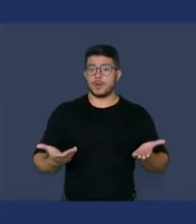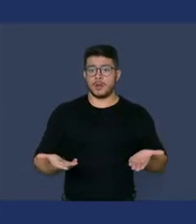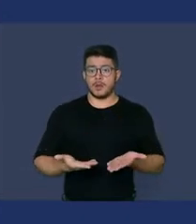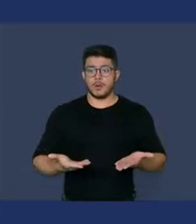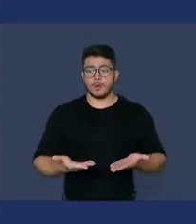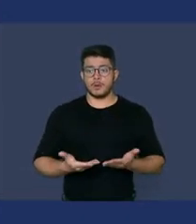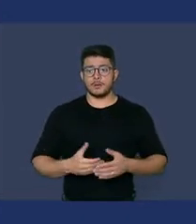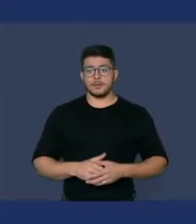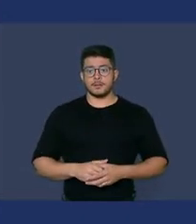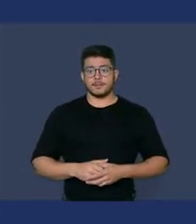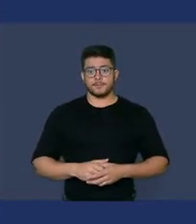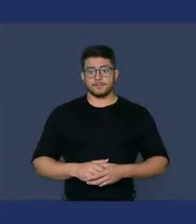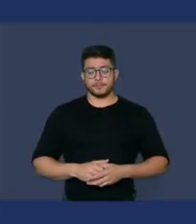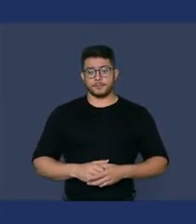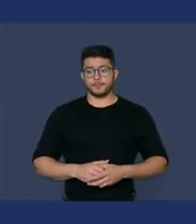QUEREM VER ESSE PROJETO TÃO IMPORTANTE PARA CULTURA SER